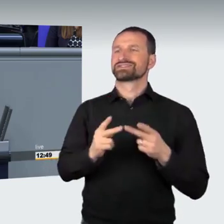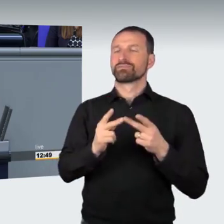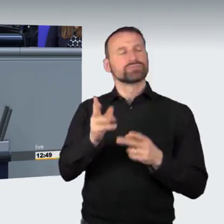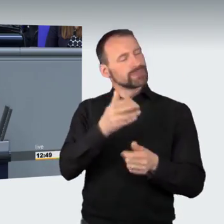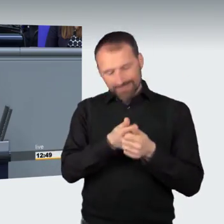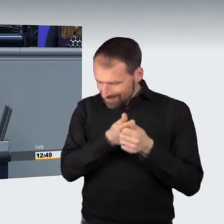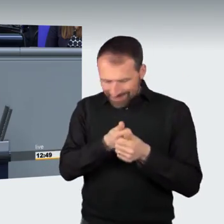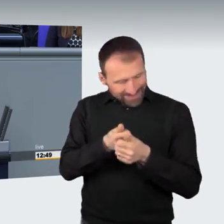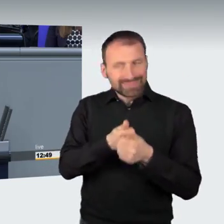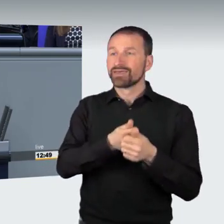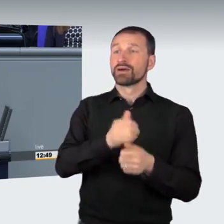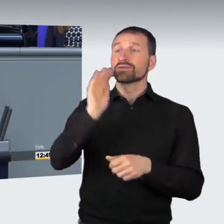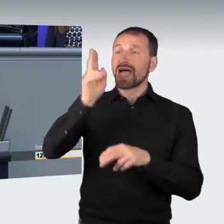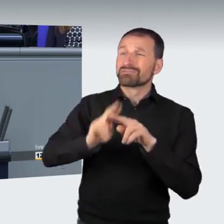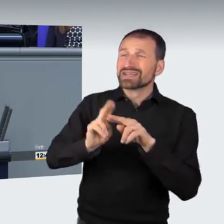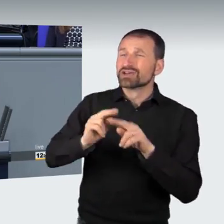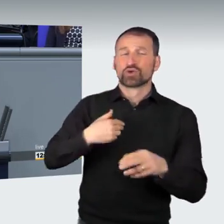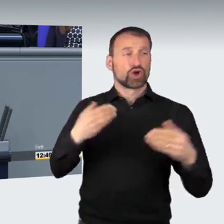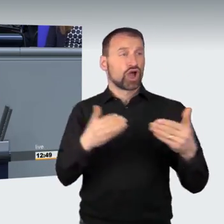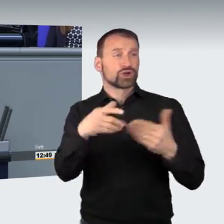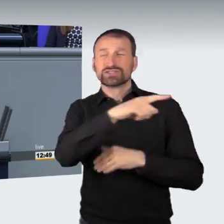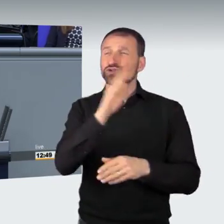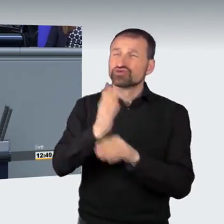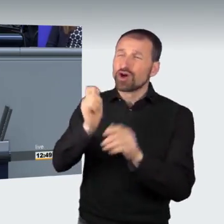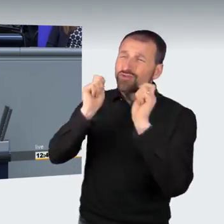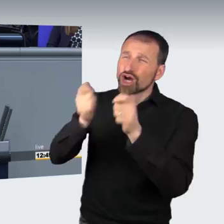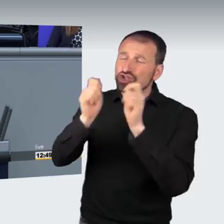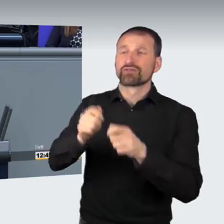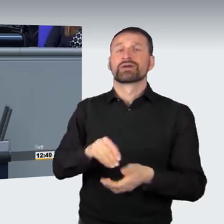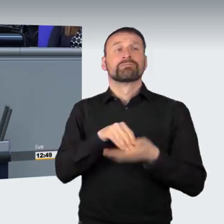verzichtet hat, wie das die Opposition und diverse Mieterinitiativen vorgeschlagen hatten.